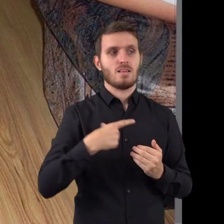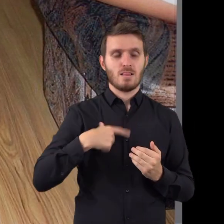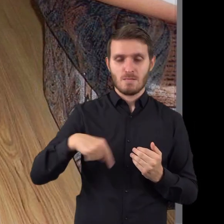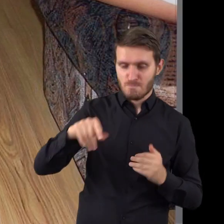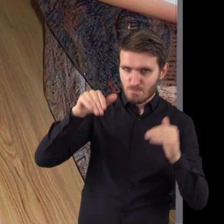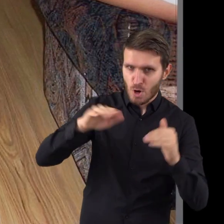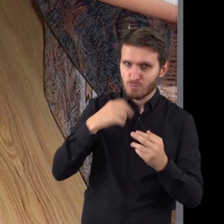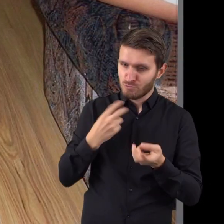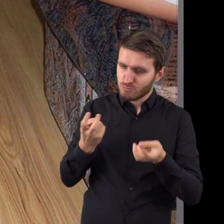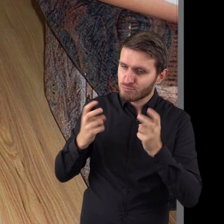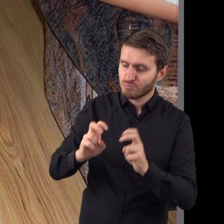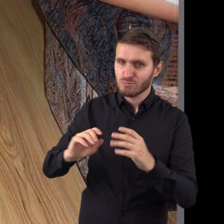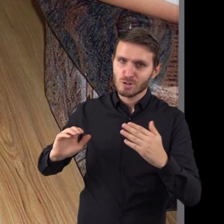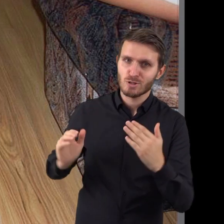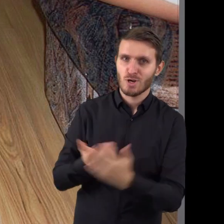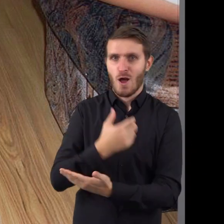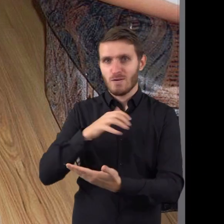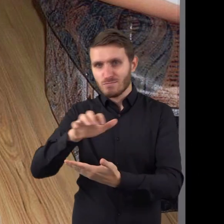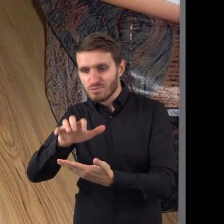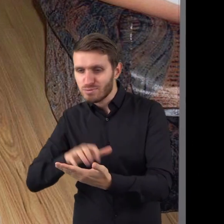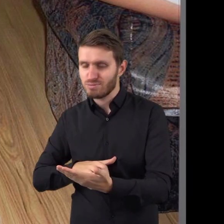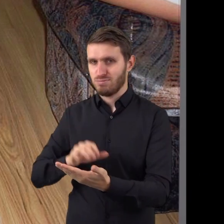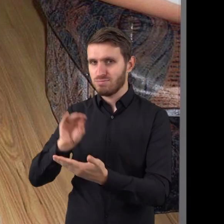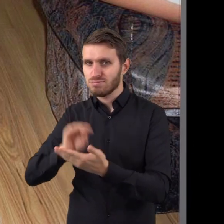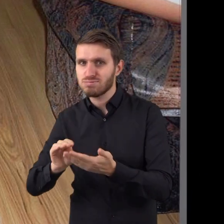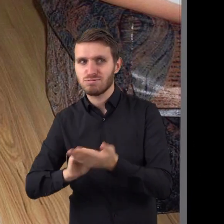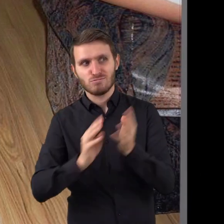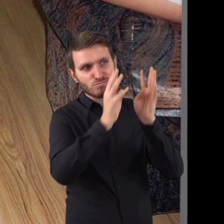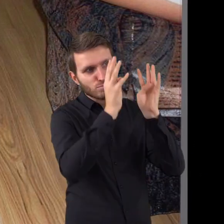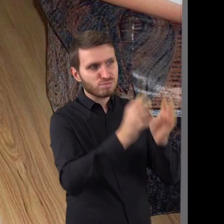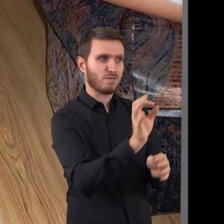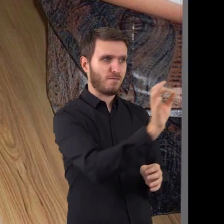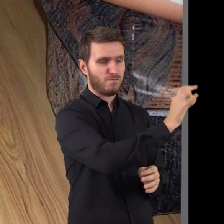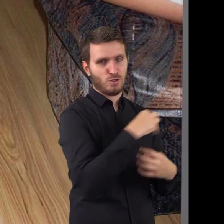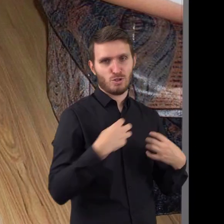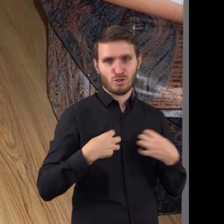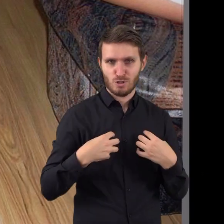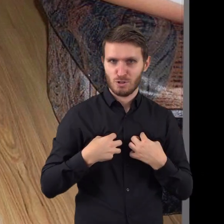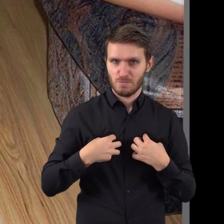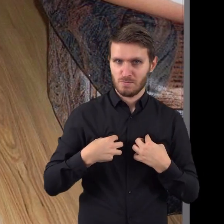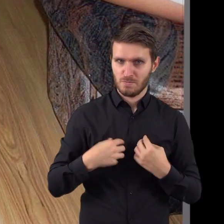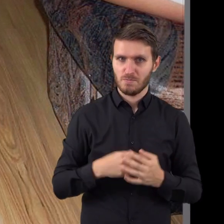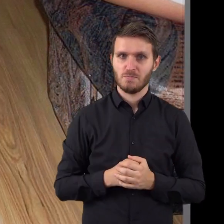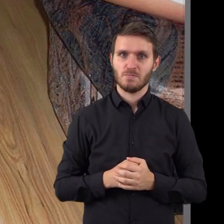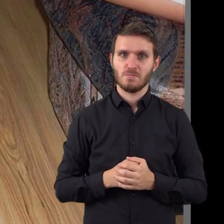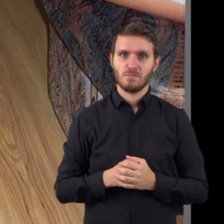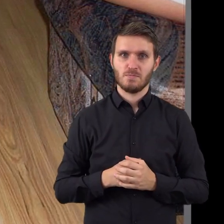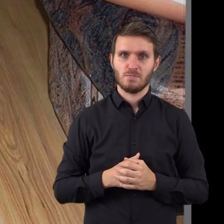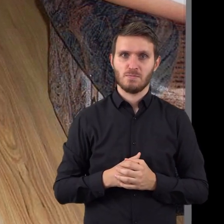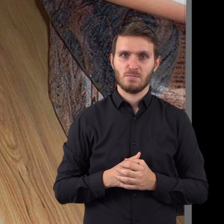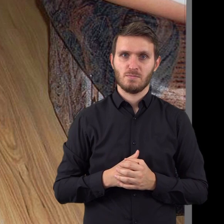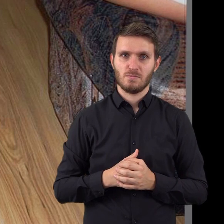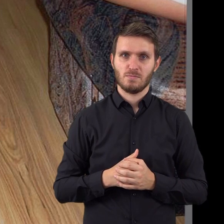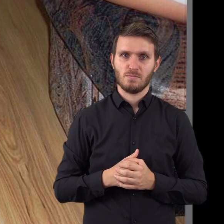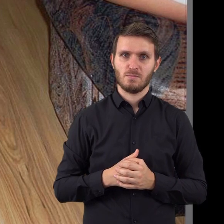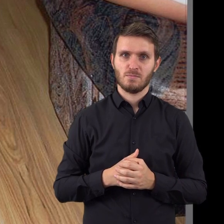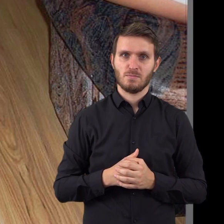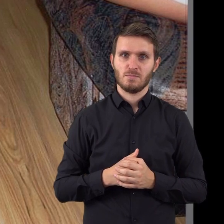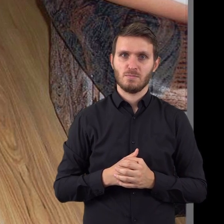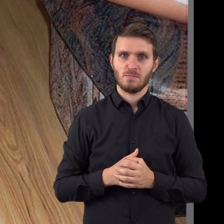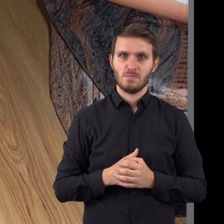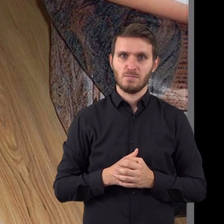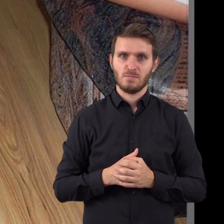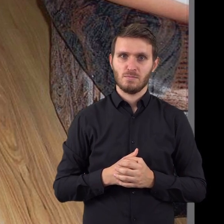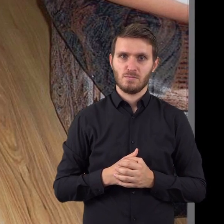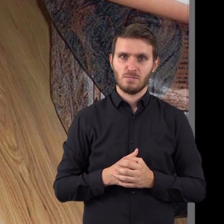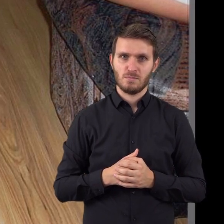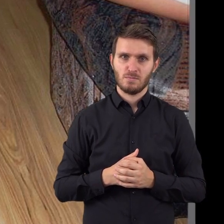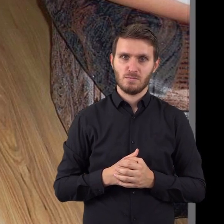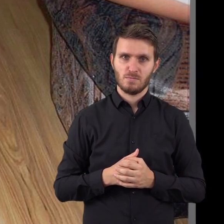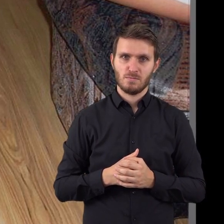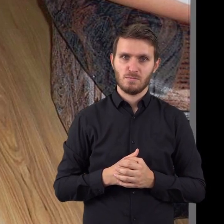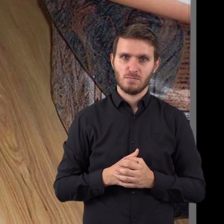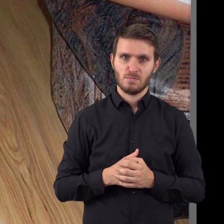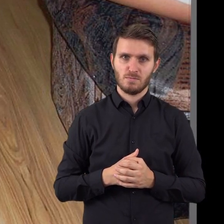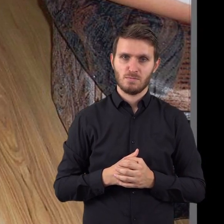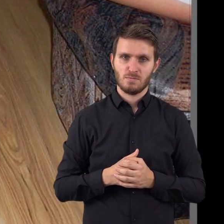co pozwala nam zbudować i odczytać osobną narrację na temat czyjegoś życia.